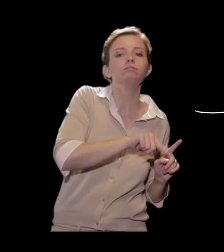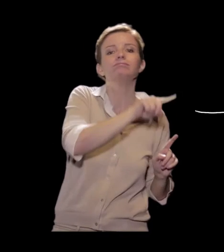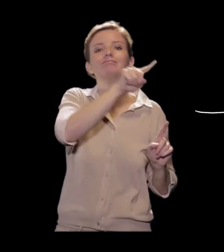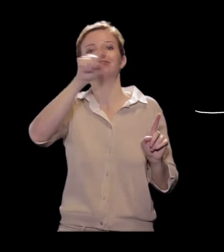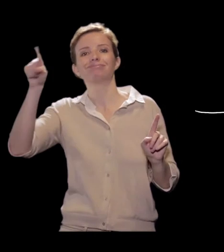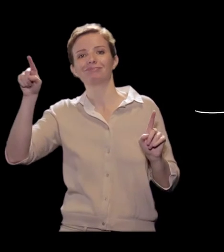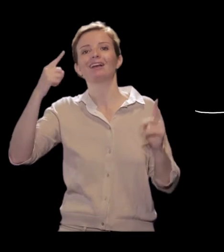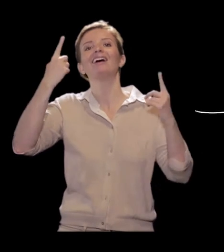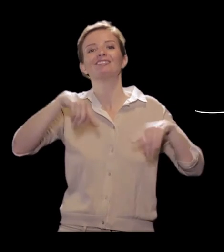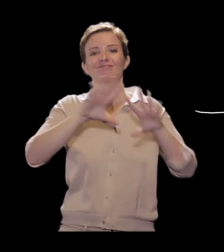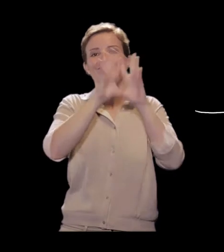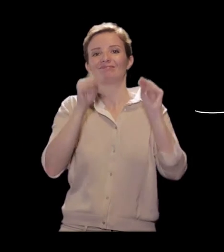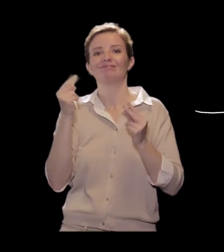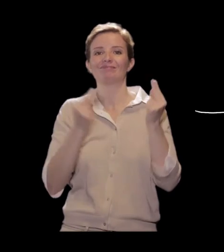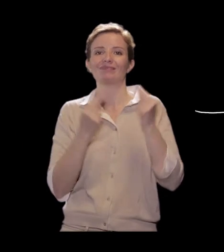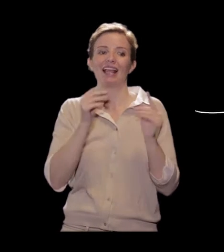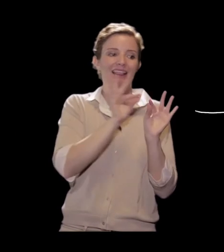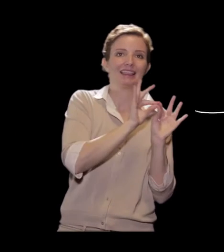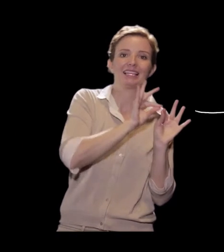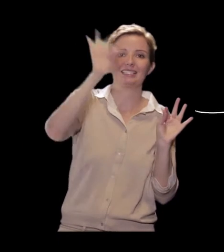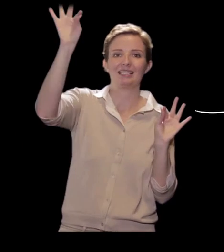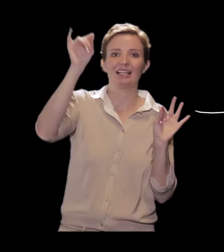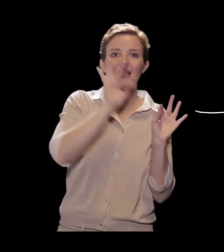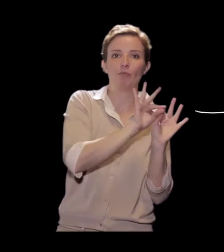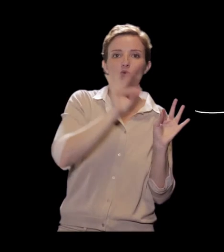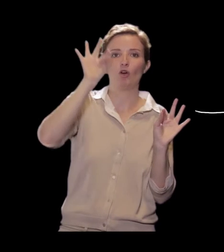Così riusciamo a ricavare la distanza tra due punti nel caso più generico.